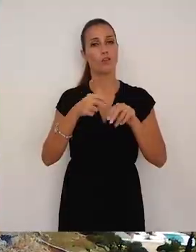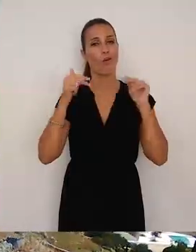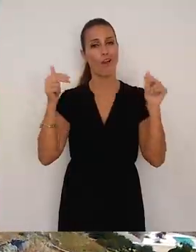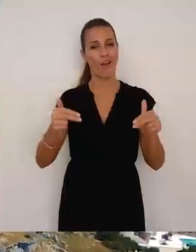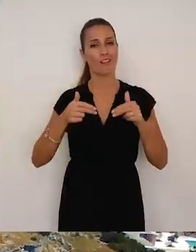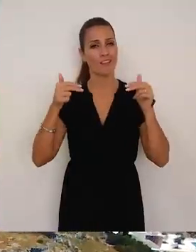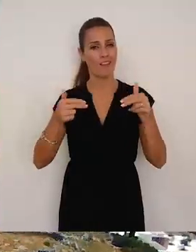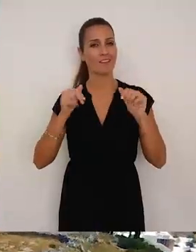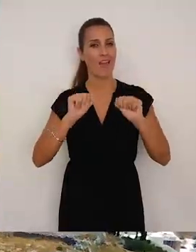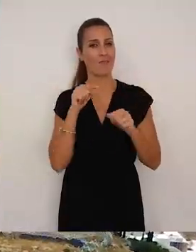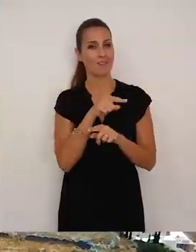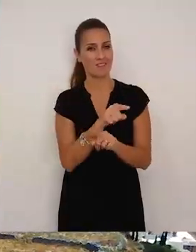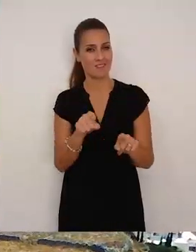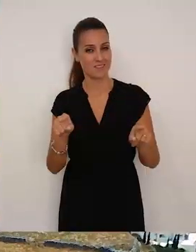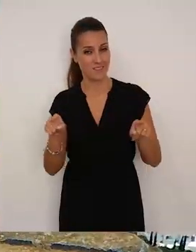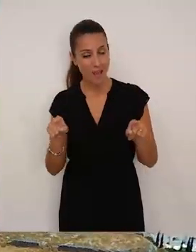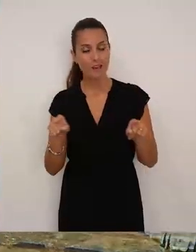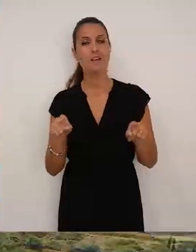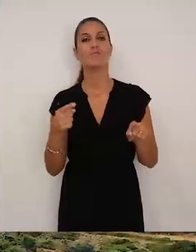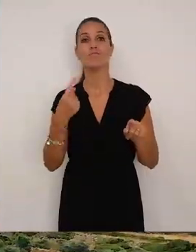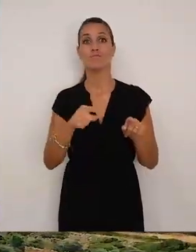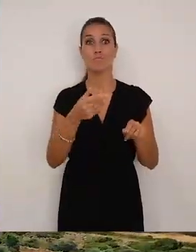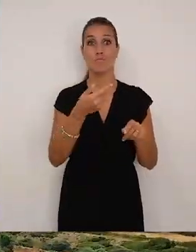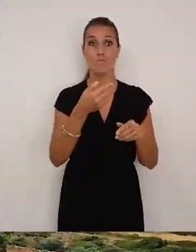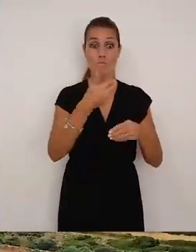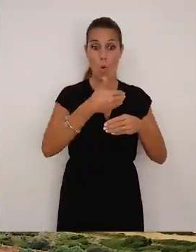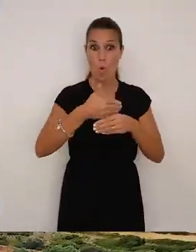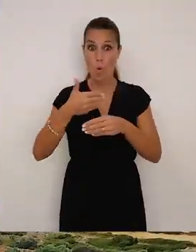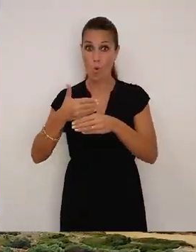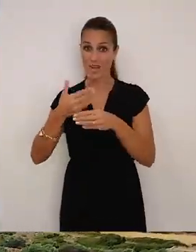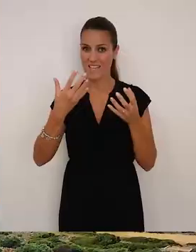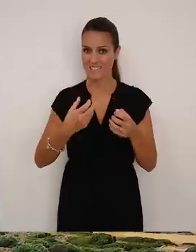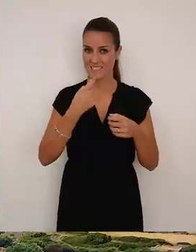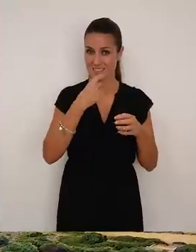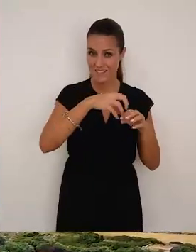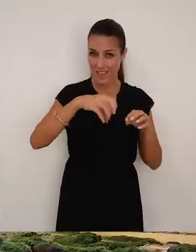antichi muretti a secco che scandiscono i vasti uliveti e i numerosi terreni agricoli,